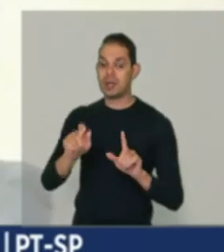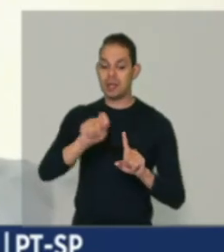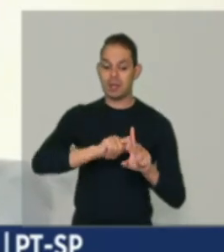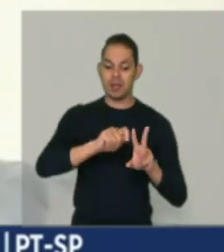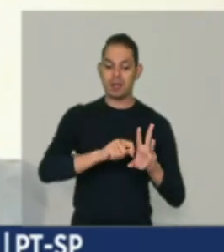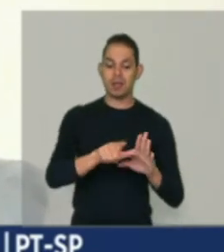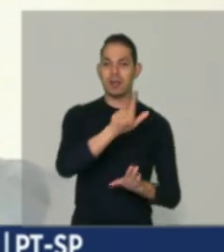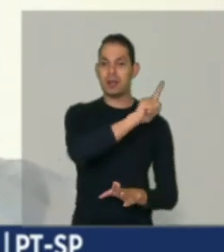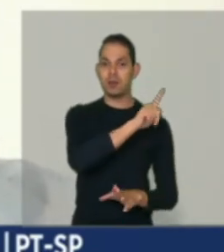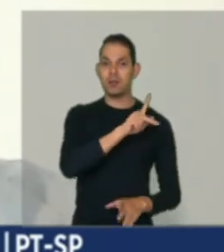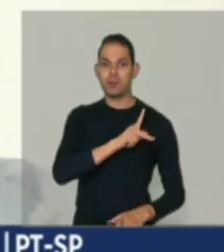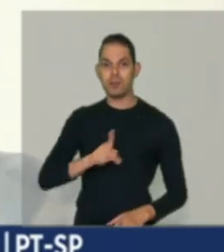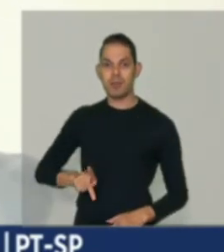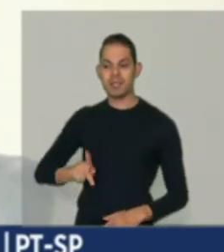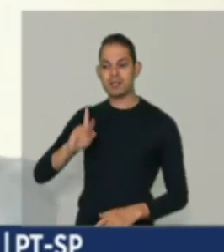REPÚBLICA INCITOU, INCLUSIVE, UMA MOBILIZAÇÃO DE